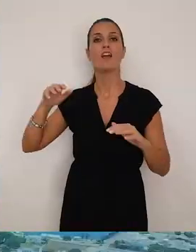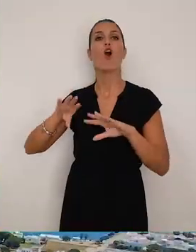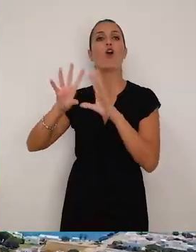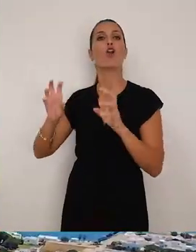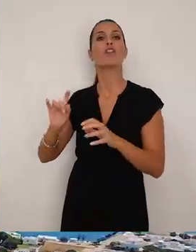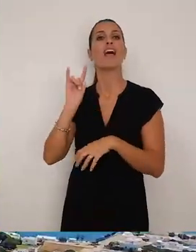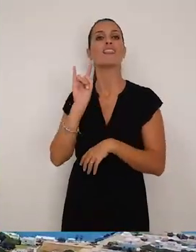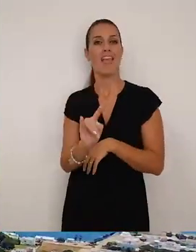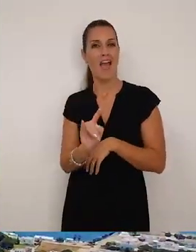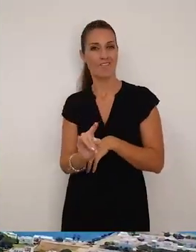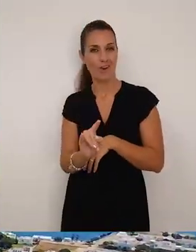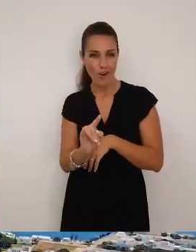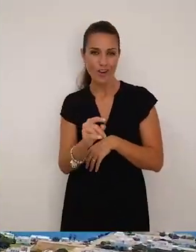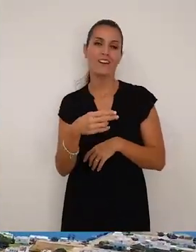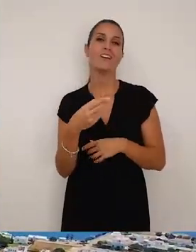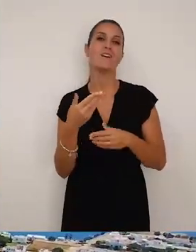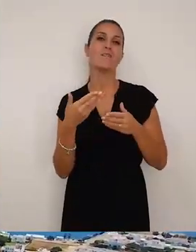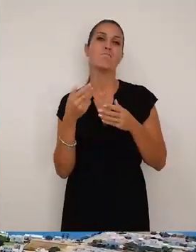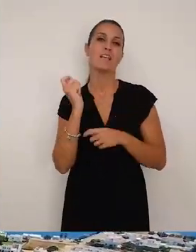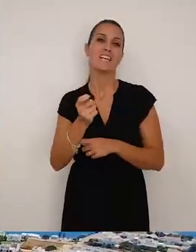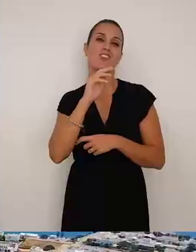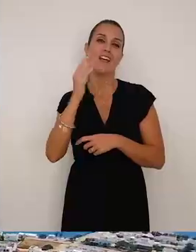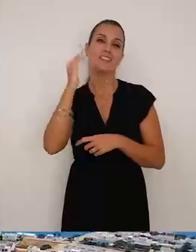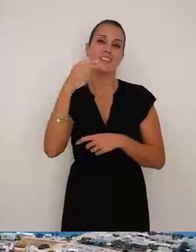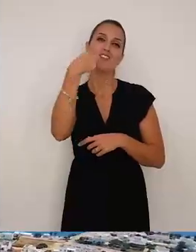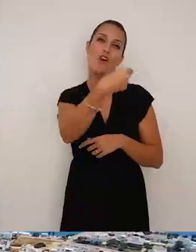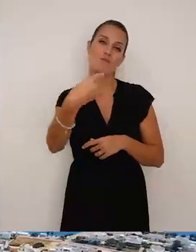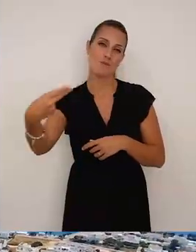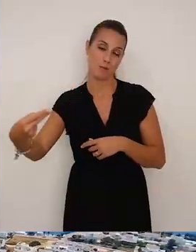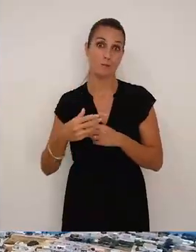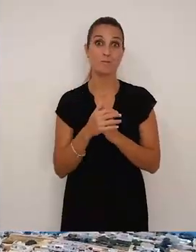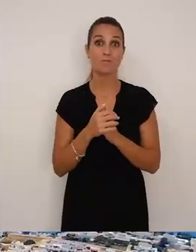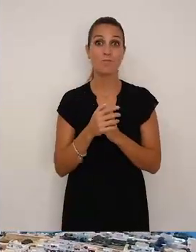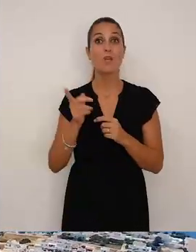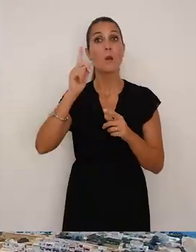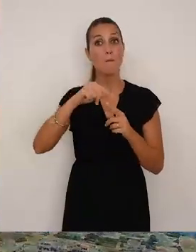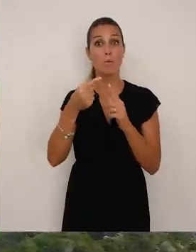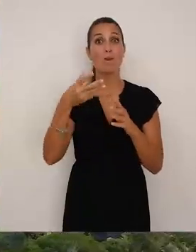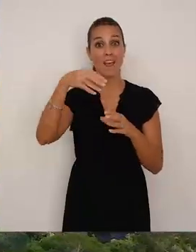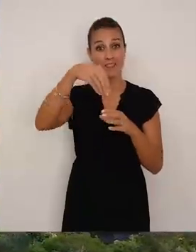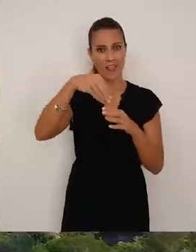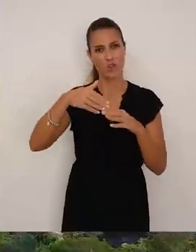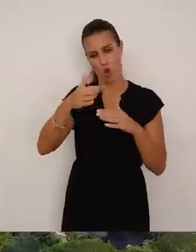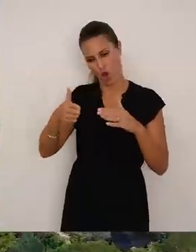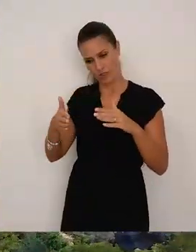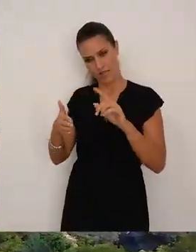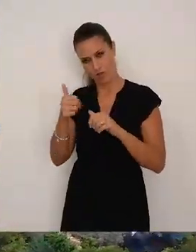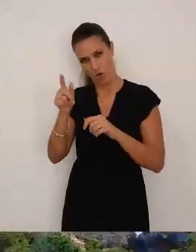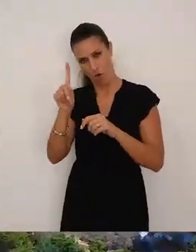Giganti e del Diavolo. Anche l’entroterra conserva importanti tracce